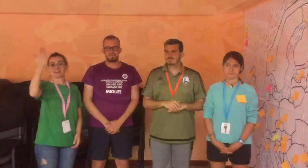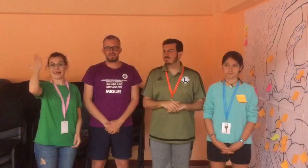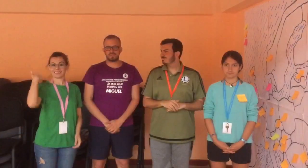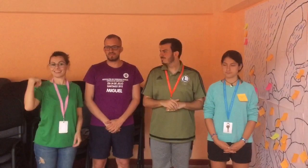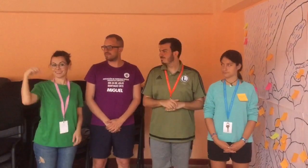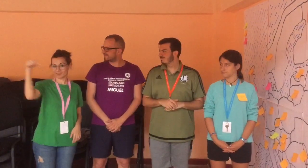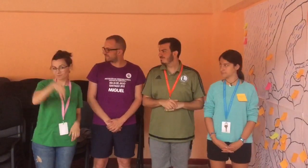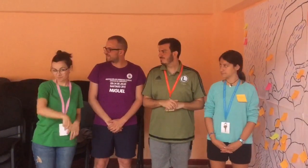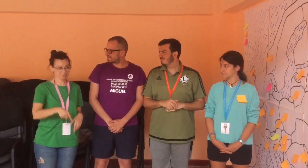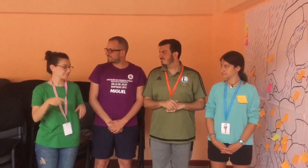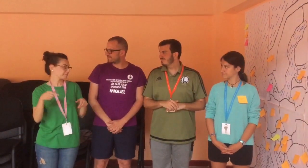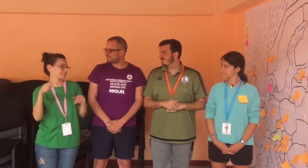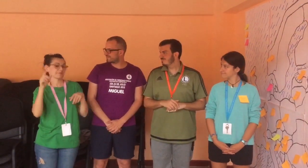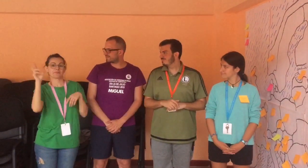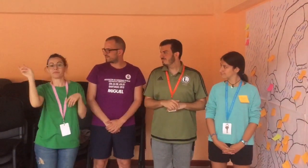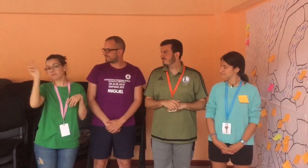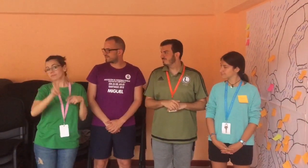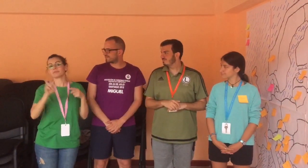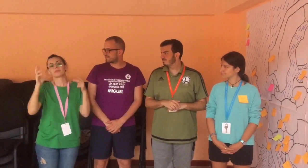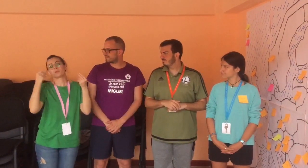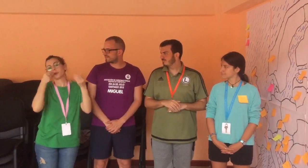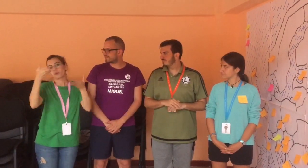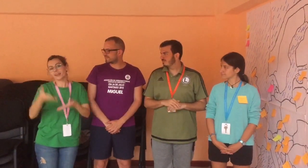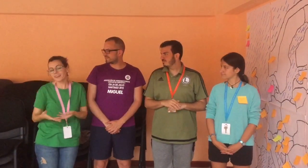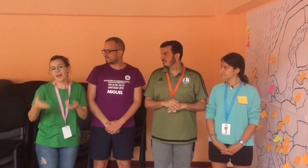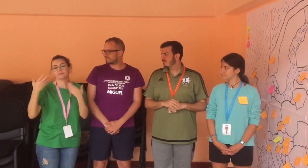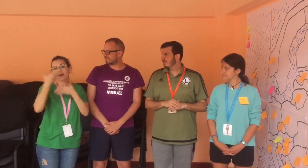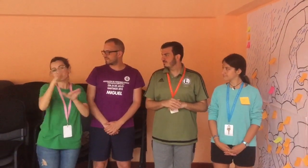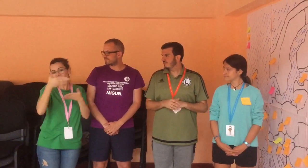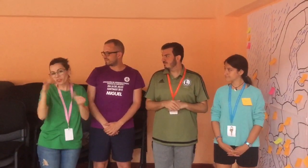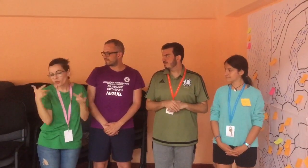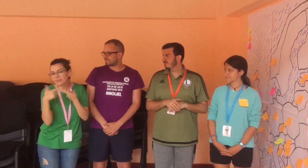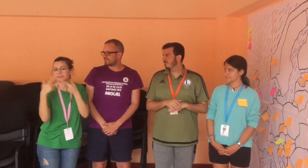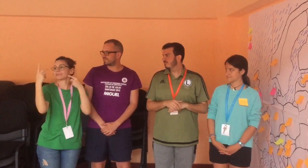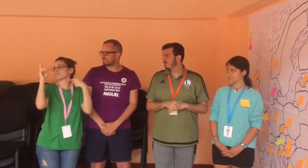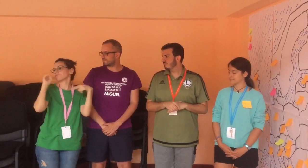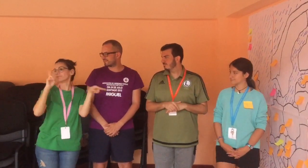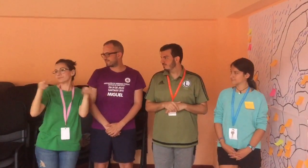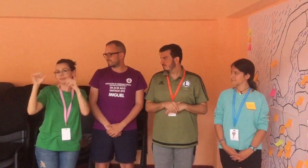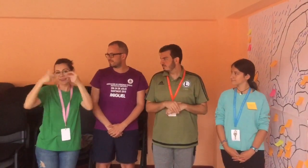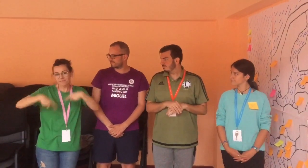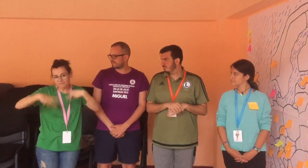A nuestra llegada ha habido una bienvenida, reparto de habitaciones y conocer el lugar.